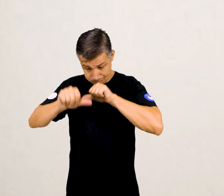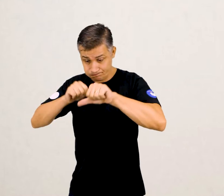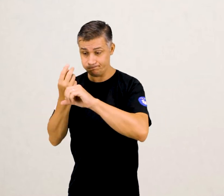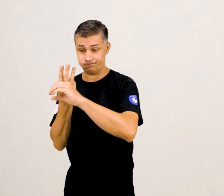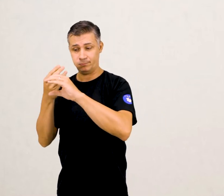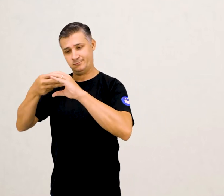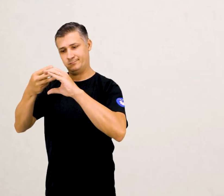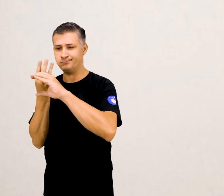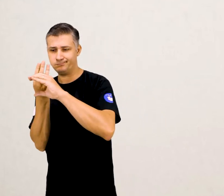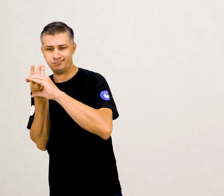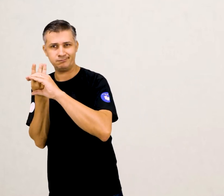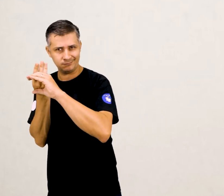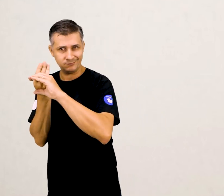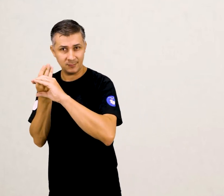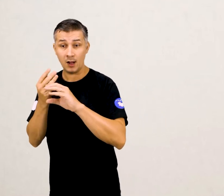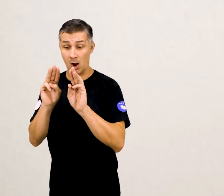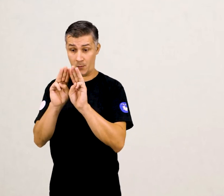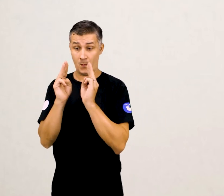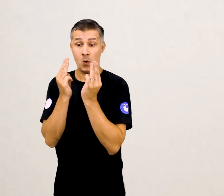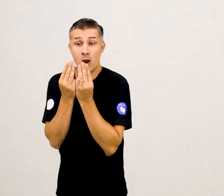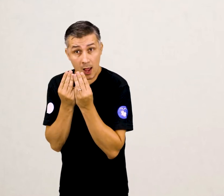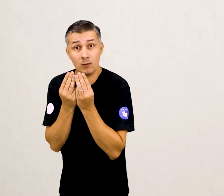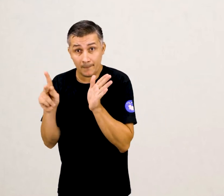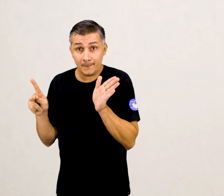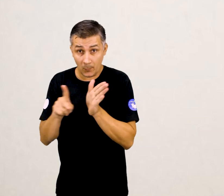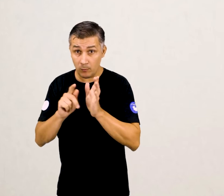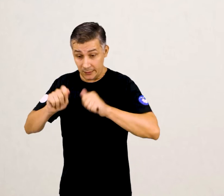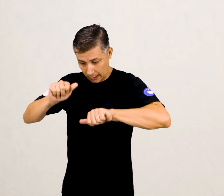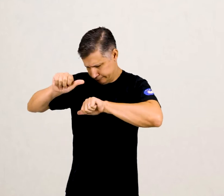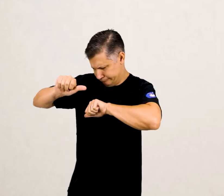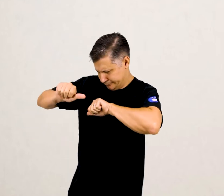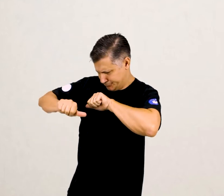Posteriormente as moléculas responsáveis por esse processo de transformação foram